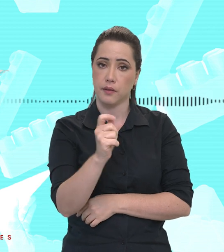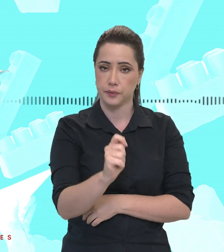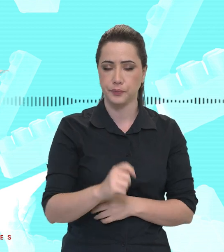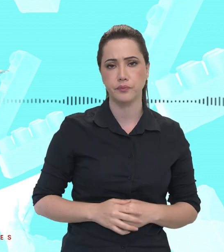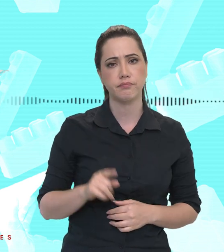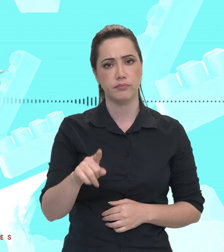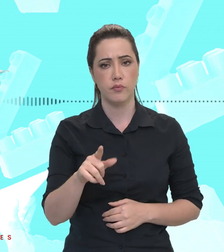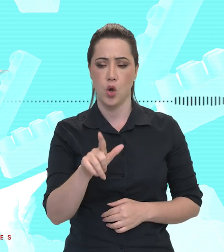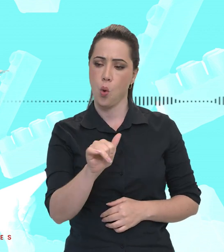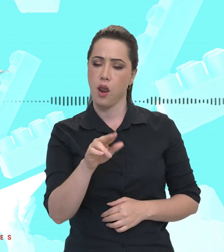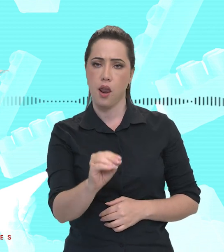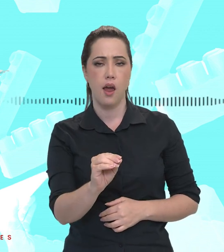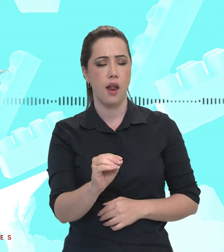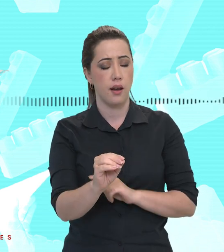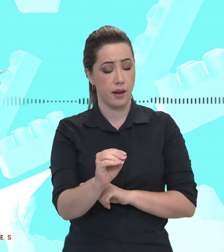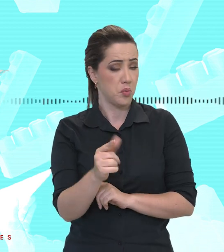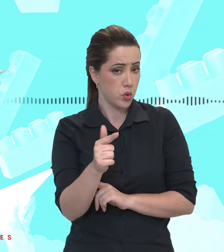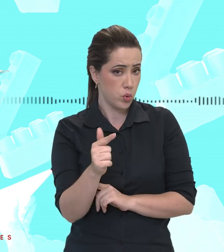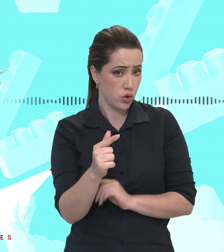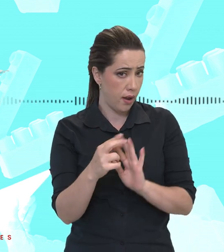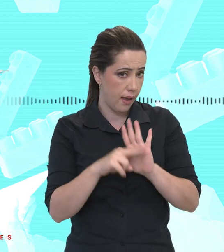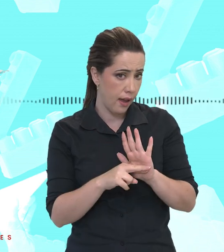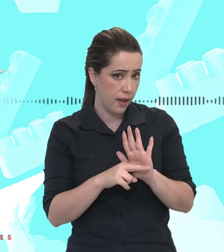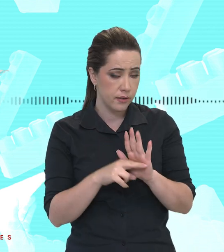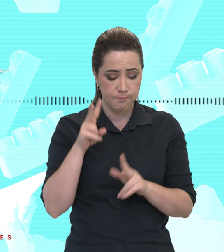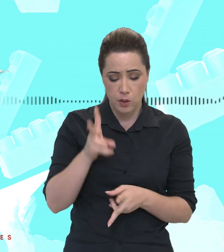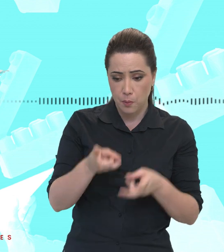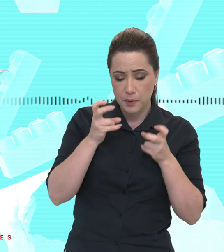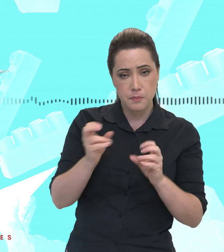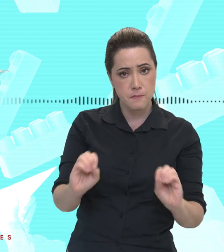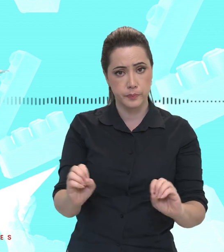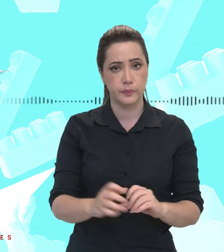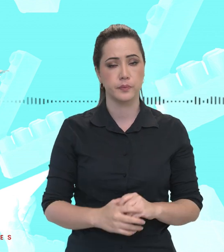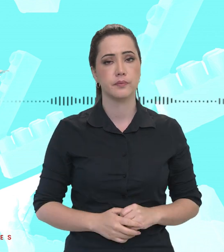breve momento] 🎶. Um bloco desse lego sem regras até então invisível e que tanto a inquietava.